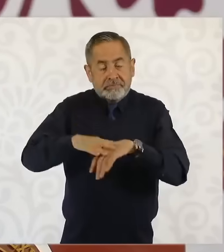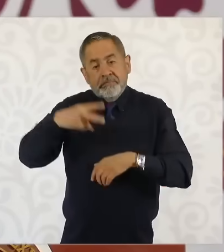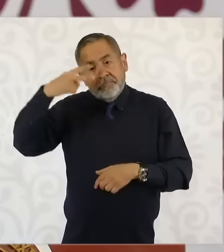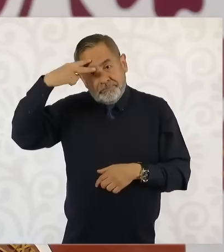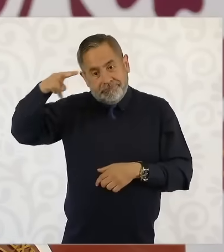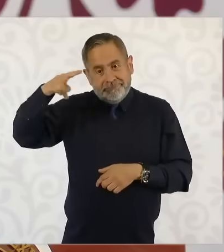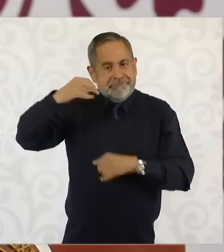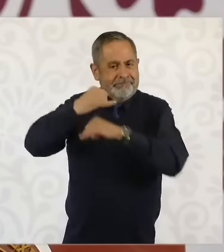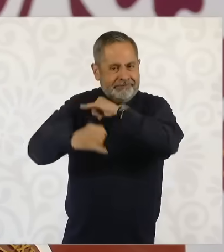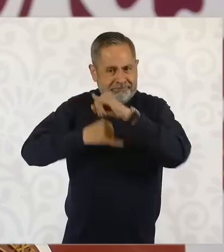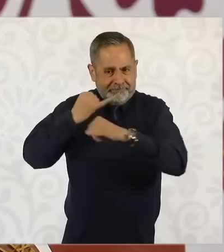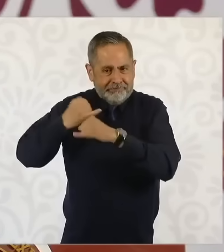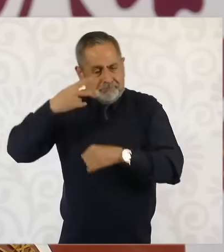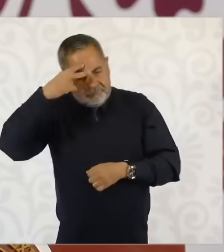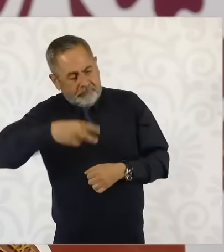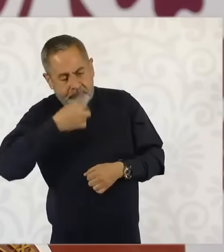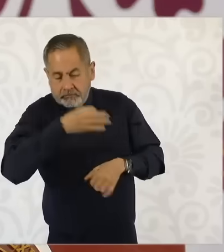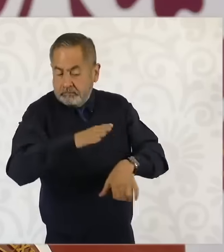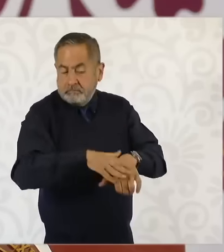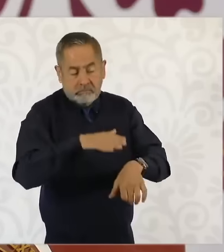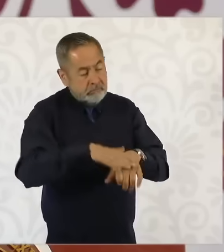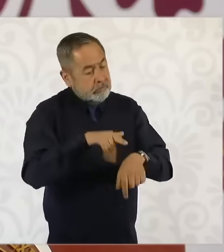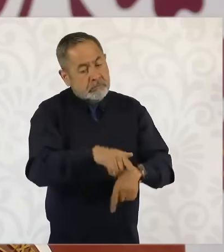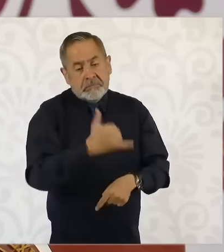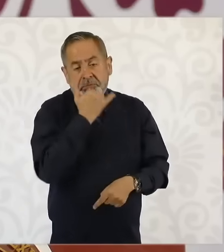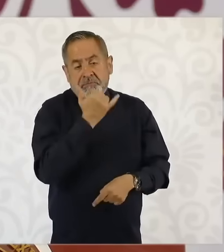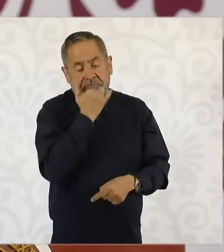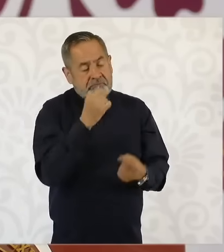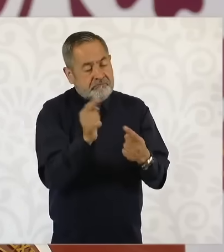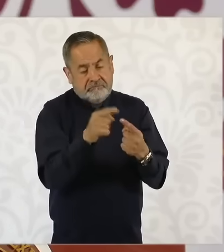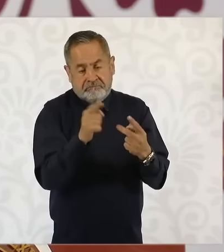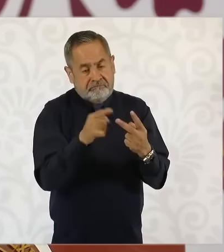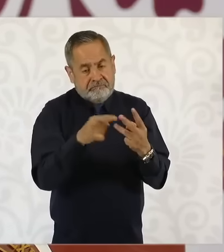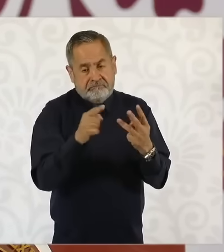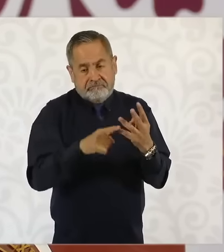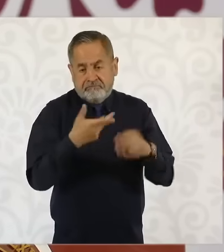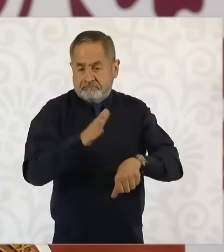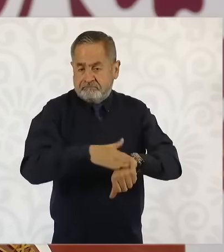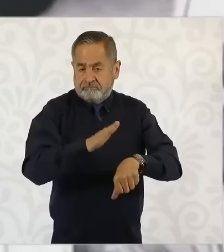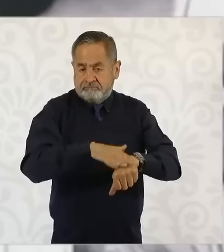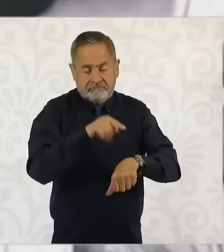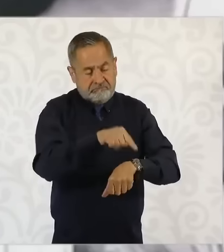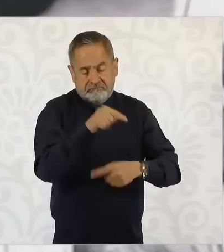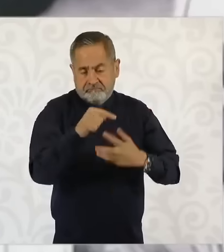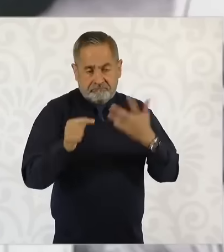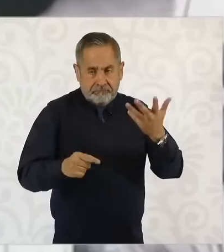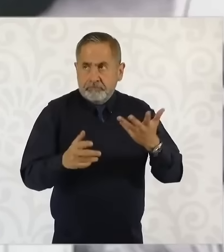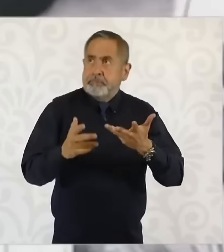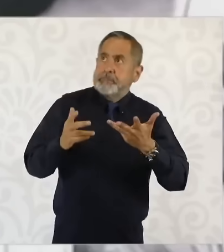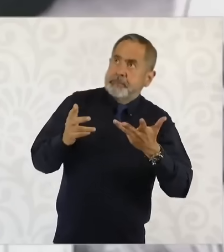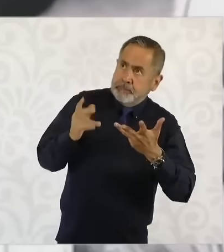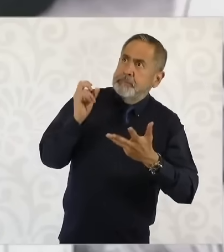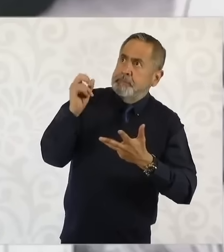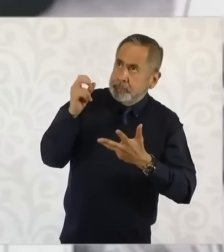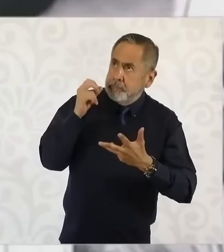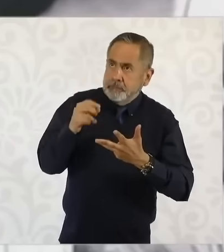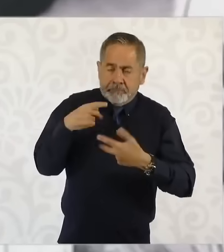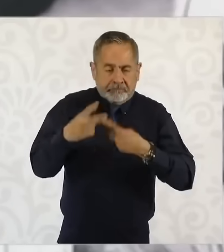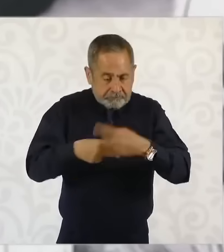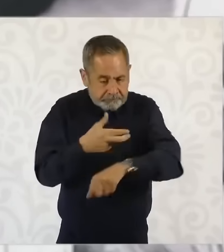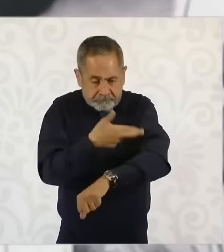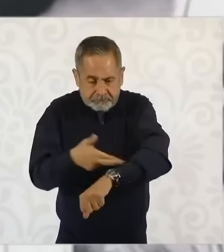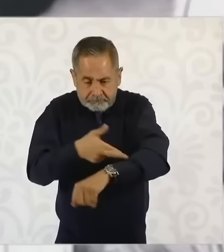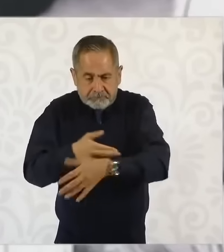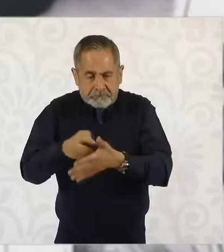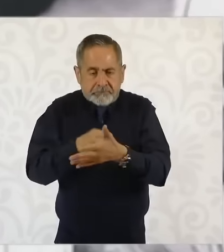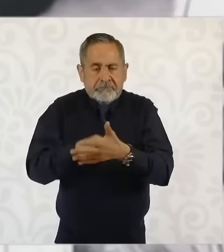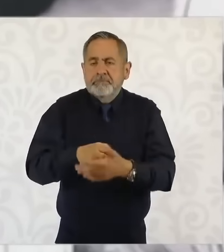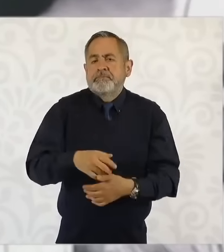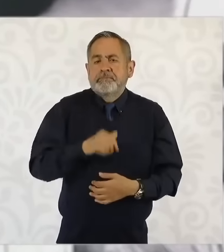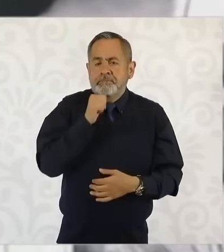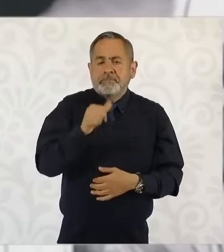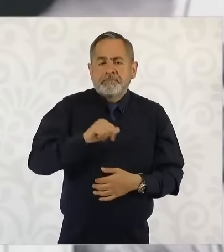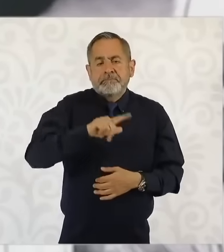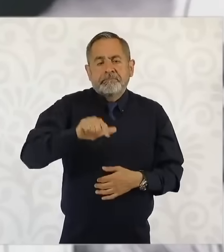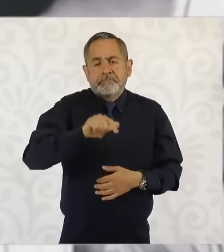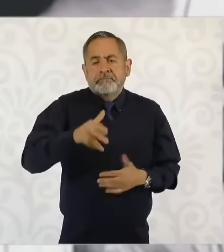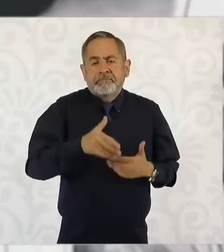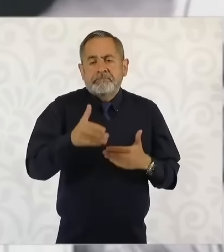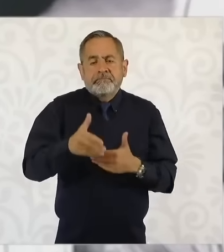de observaciones con el propósito de que las pusiera en práctica de entonces acá algunas